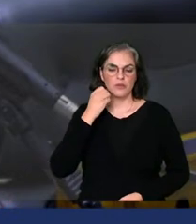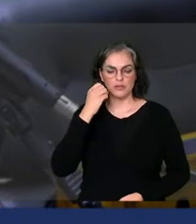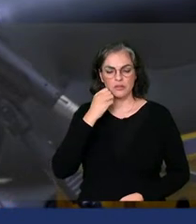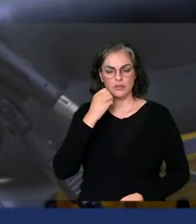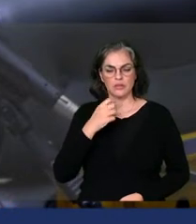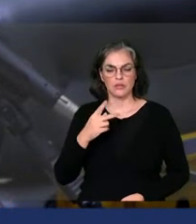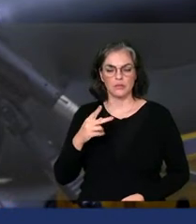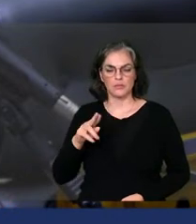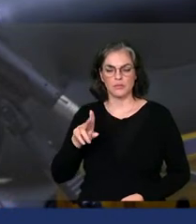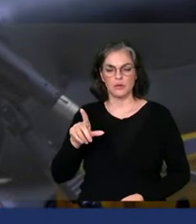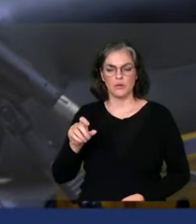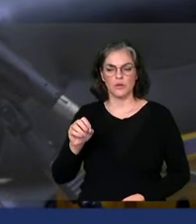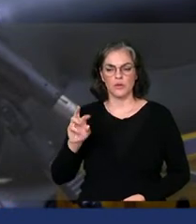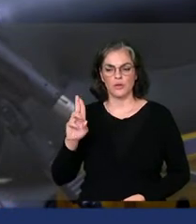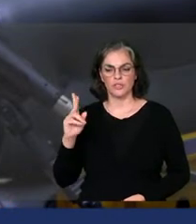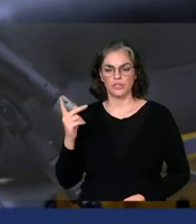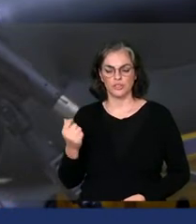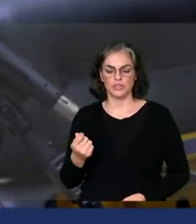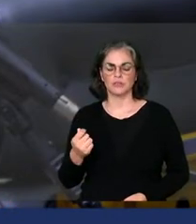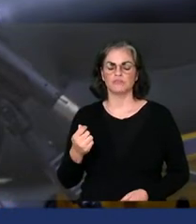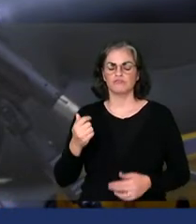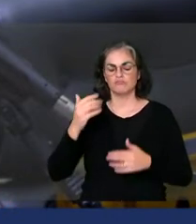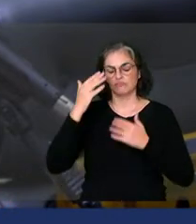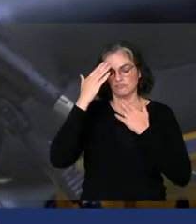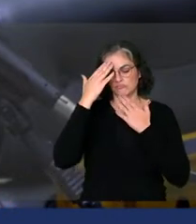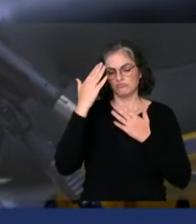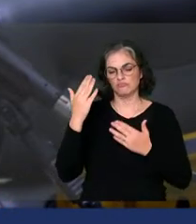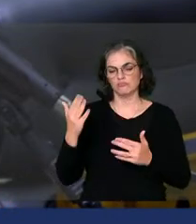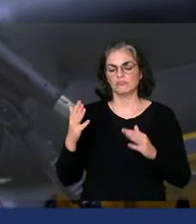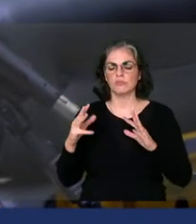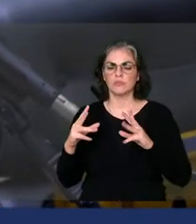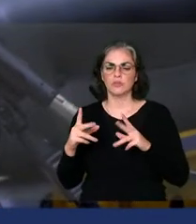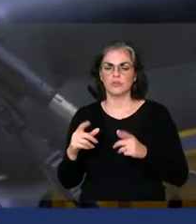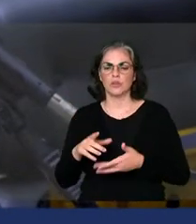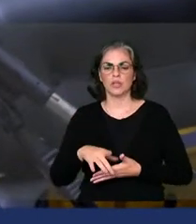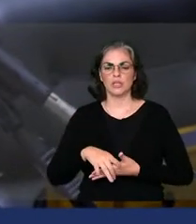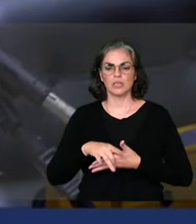DEDICAÇÃO E TAMBÉM NOSSO AUTOR, AMIGO, COMPANHEIRO, SENADOR PAULO ROCHA E